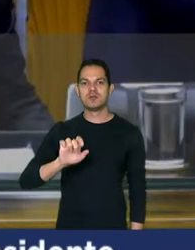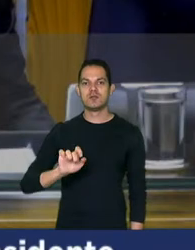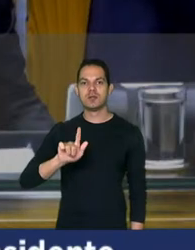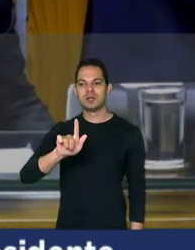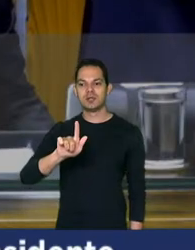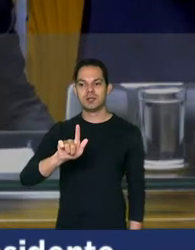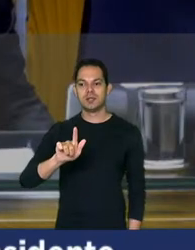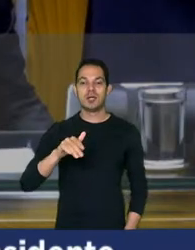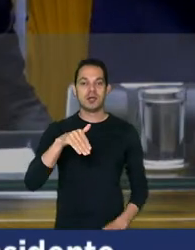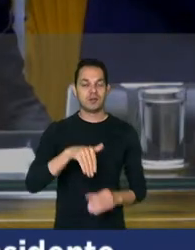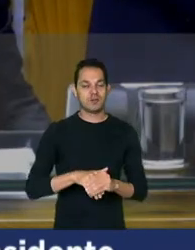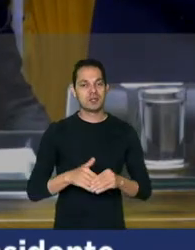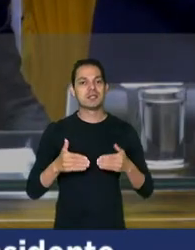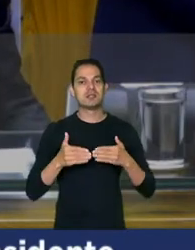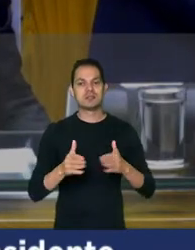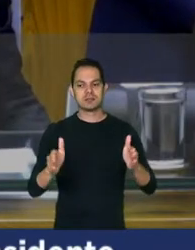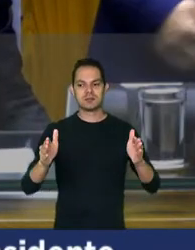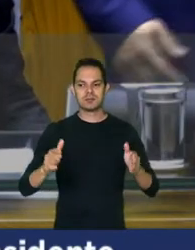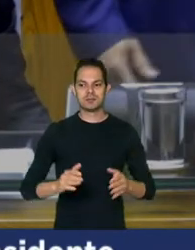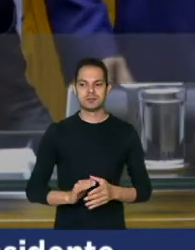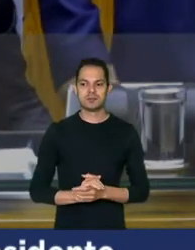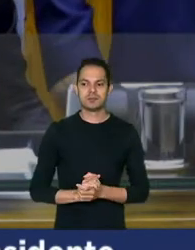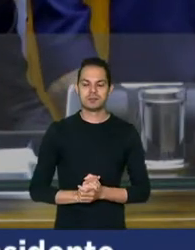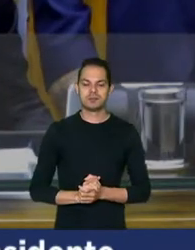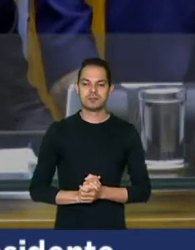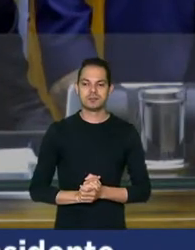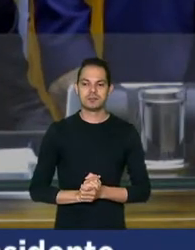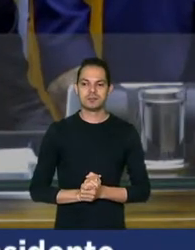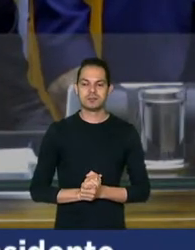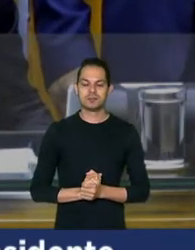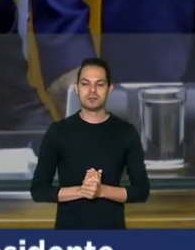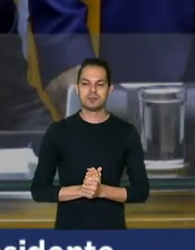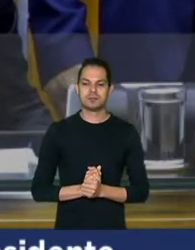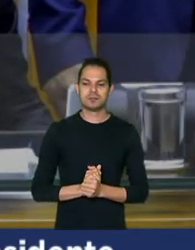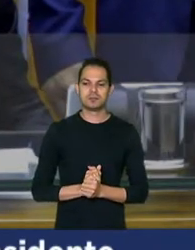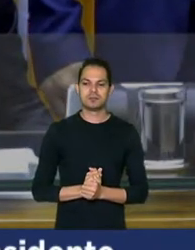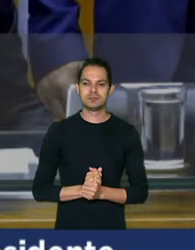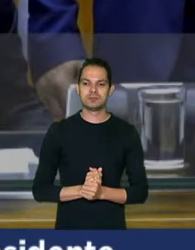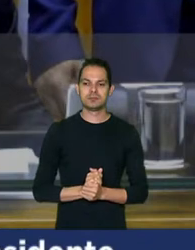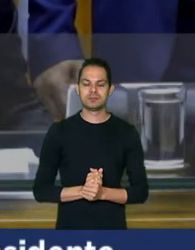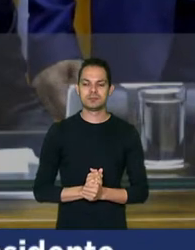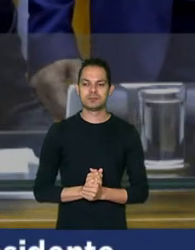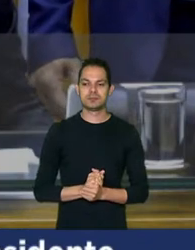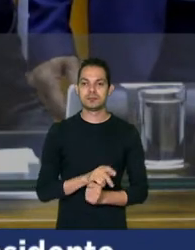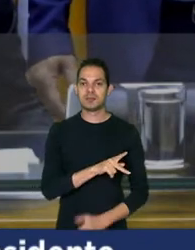INFOLEG PARLAMENTAR. ESTÁ INICIADA A VOTAÇÃO. COMO ORIENTA... [DEPUTADO]: REPUBLICANOS.